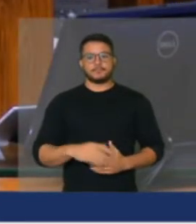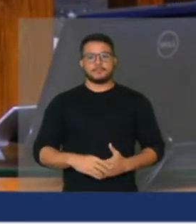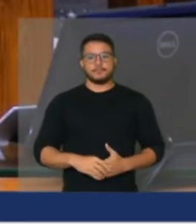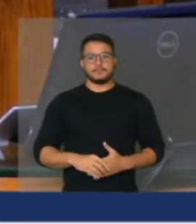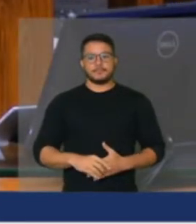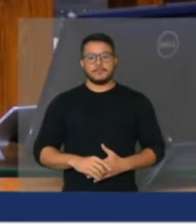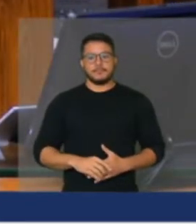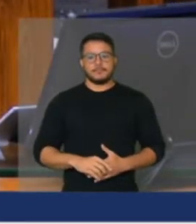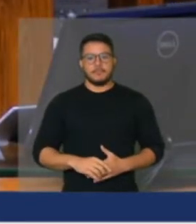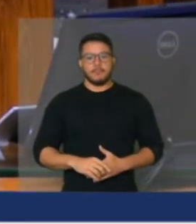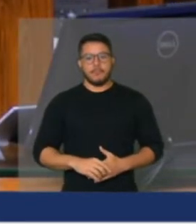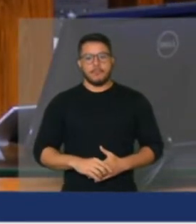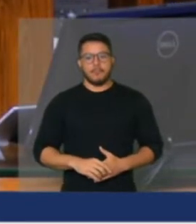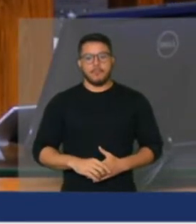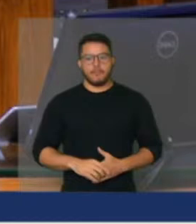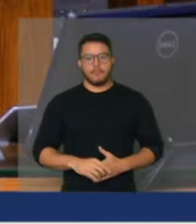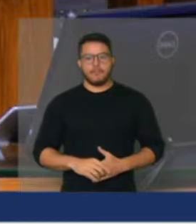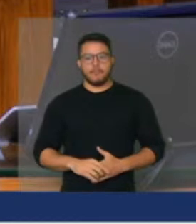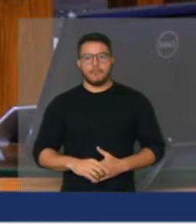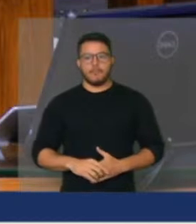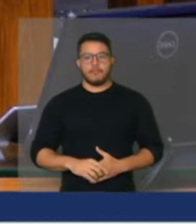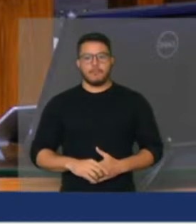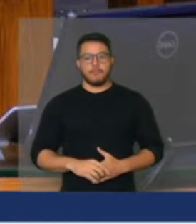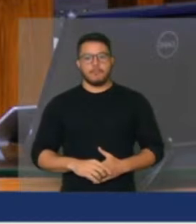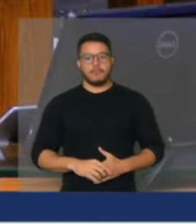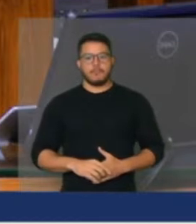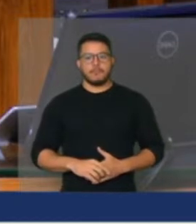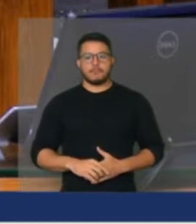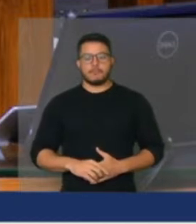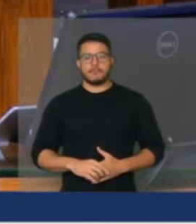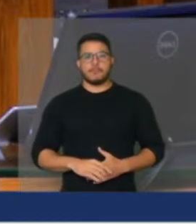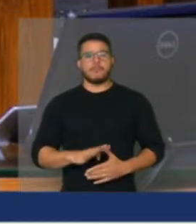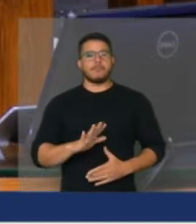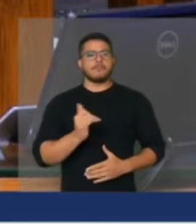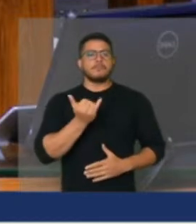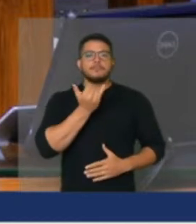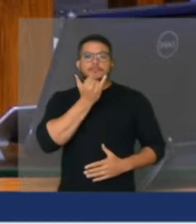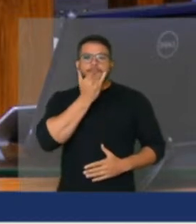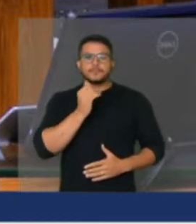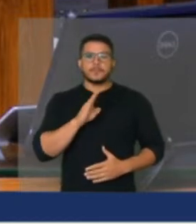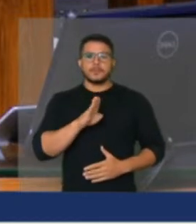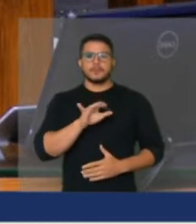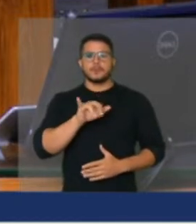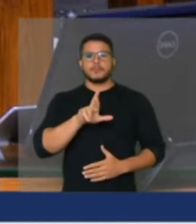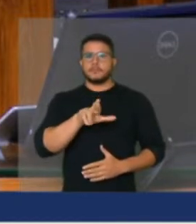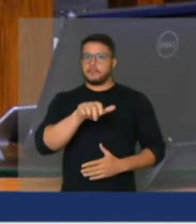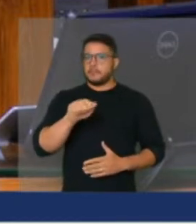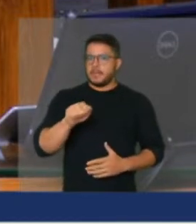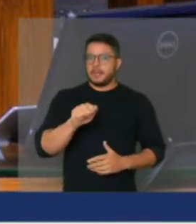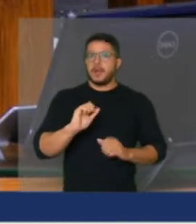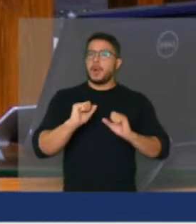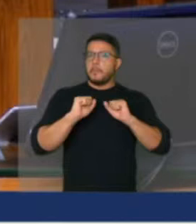EXCELÊNCIA ME PERMITIR, POR ECONOMIA PROCESSUAL, GOSTARIA SÓ , SE VOSSA EXCELÊNCIA CONCORDAR, CLARO, VOSSA EXCELÊNCIA É UM LÍDER E TEM